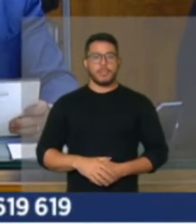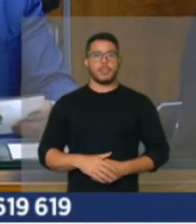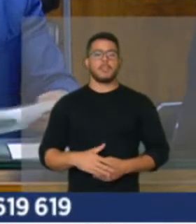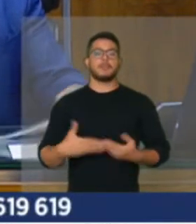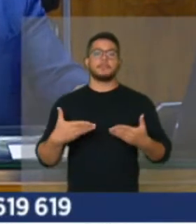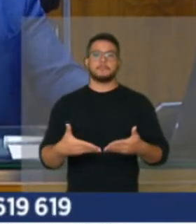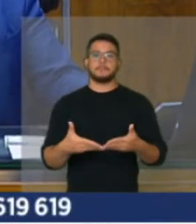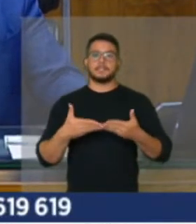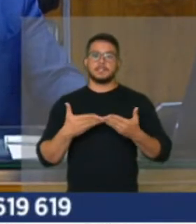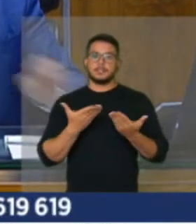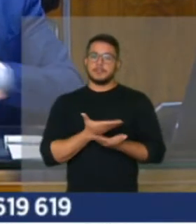SEUS VOTOS NO INFOLEG PARLAMENTAR. ESTÁ INICIADA A